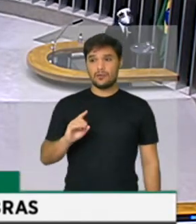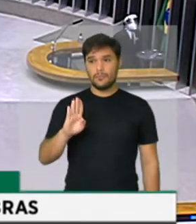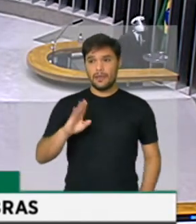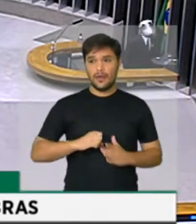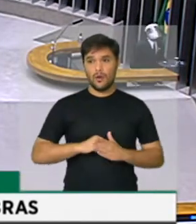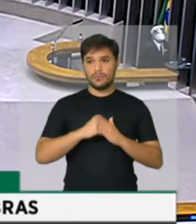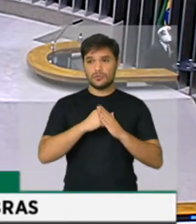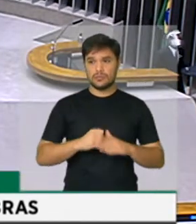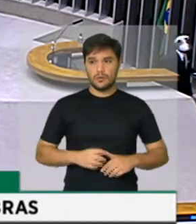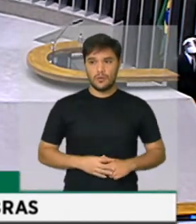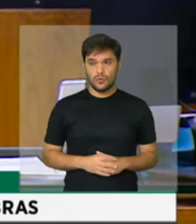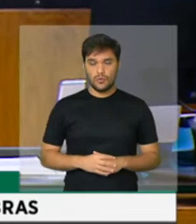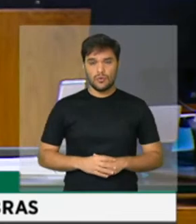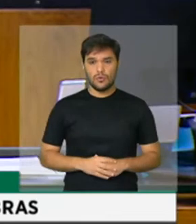REPUBLICANOS. PCDOB OBSTRUÇÃ